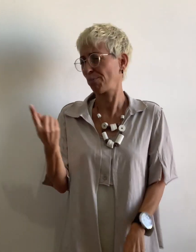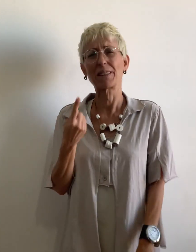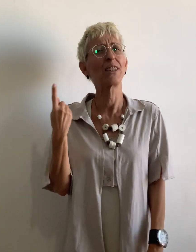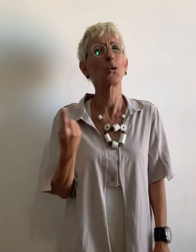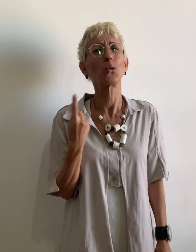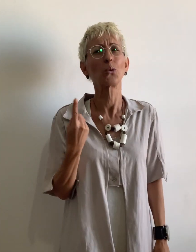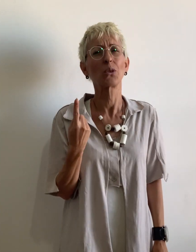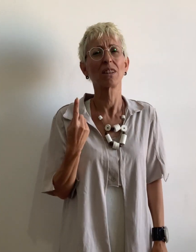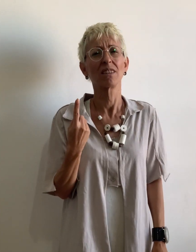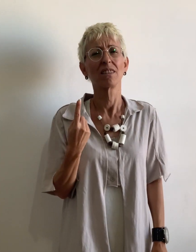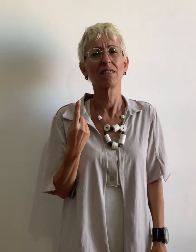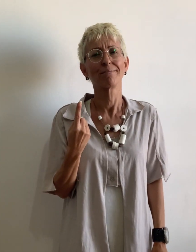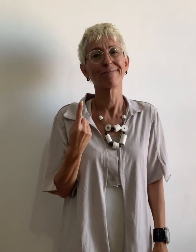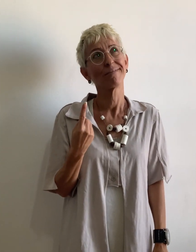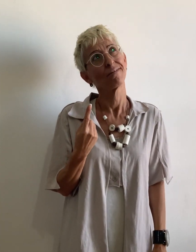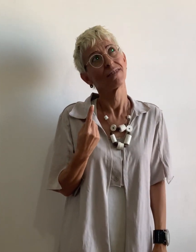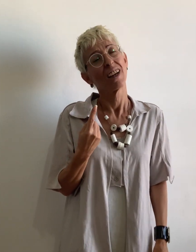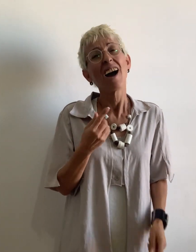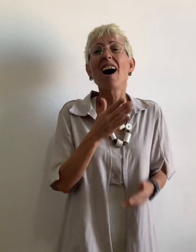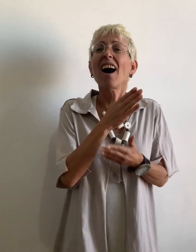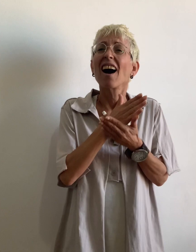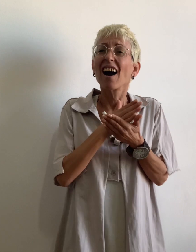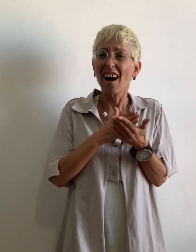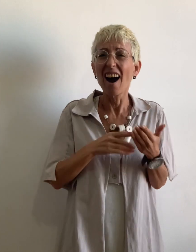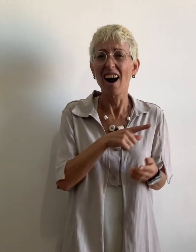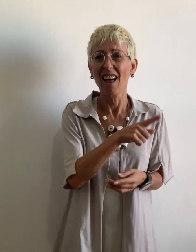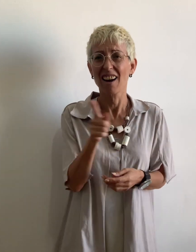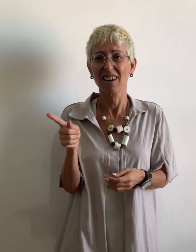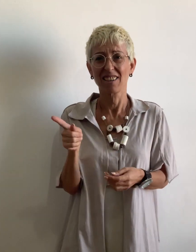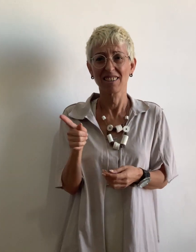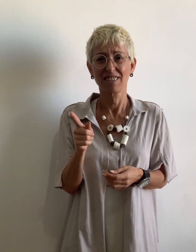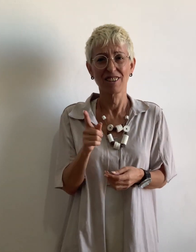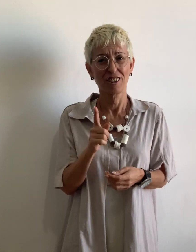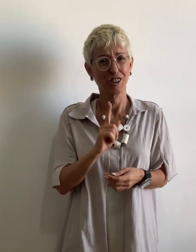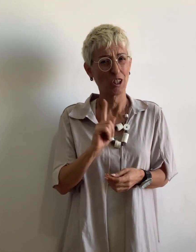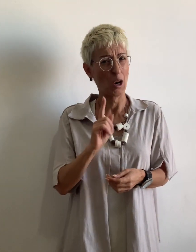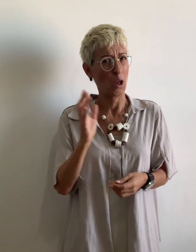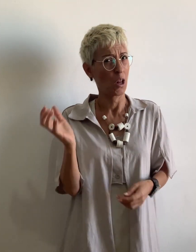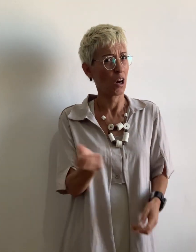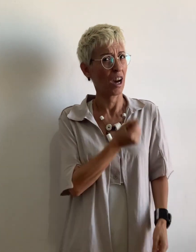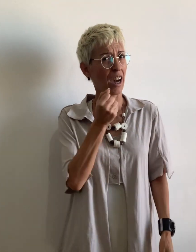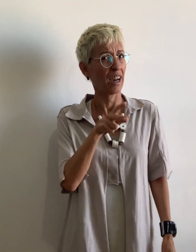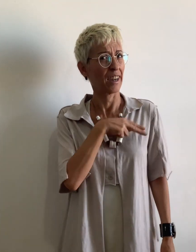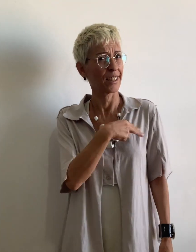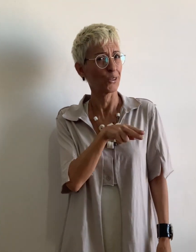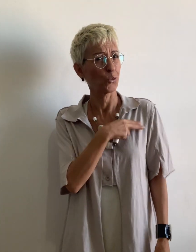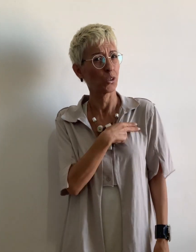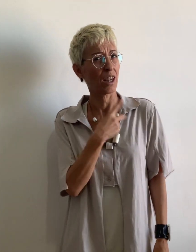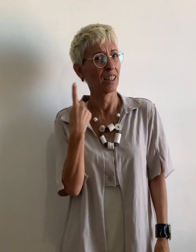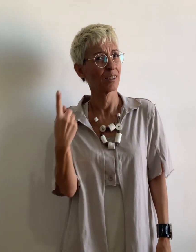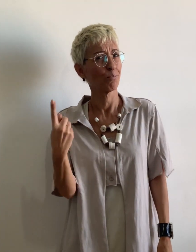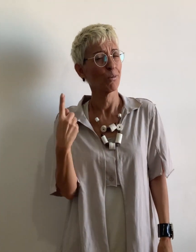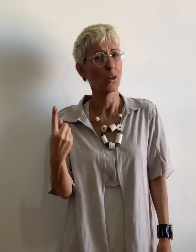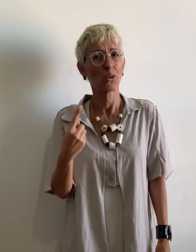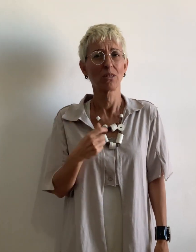בידוד חלק שלא לוקח אחריות על עצמו